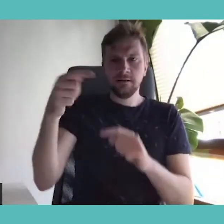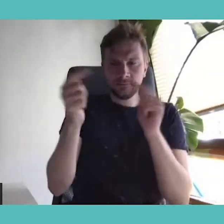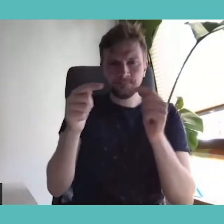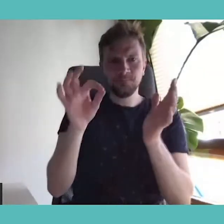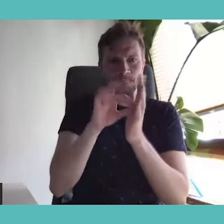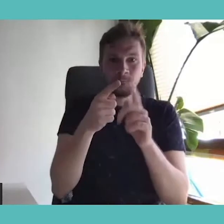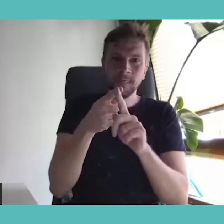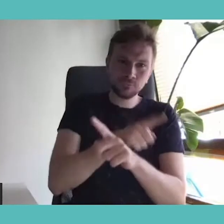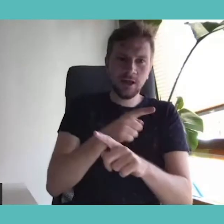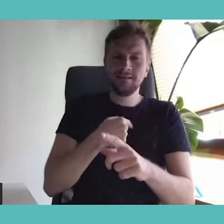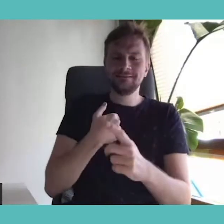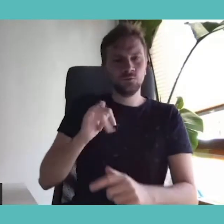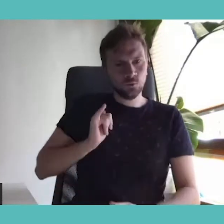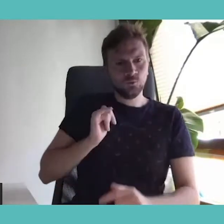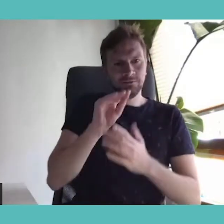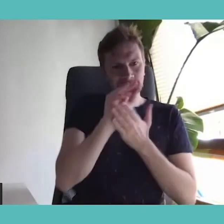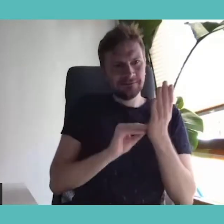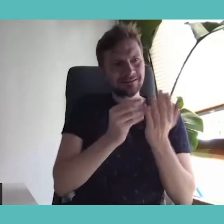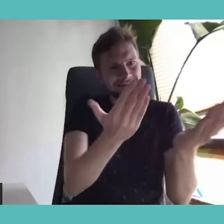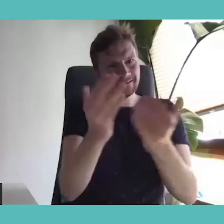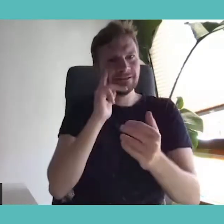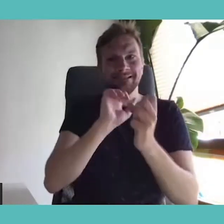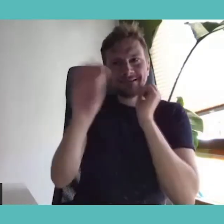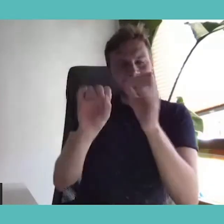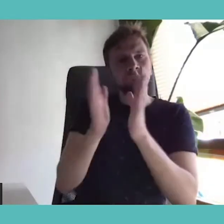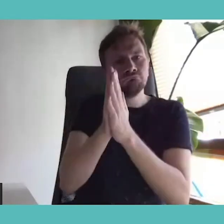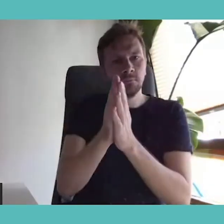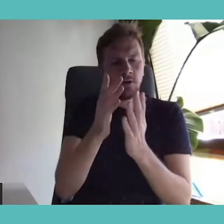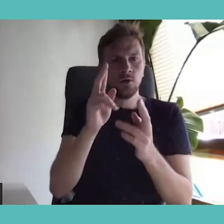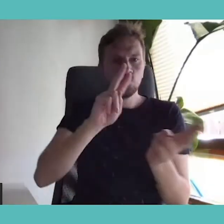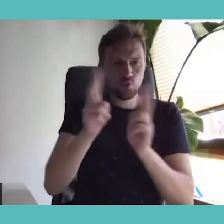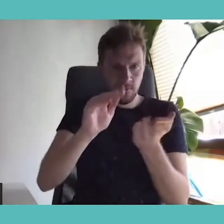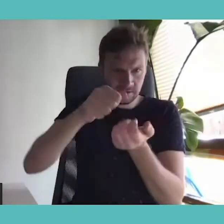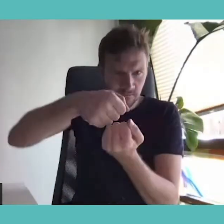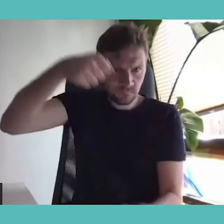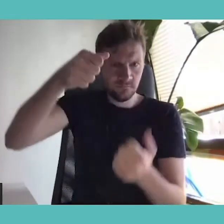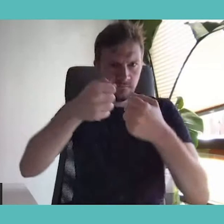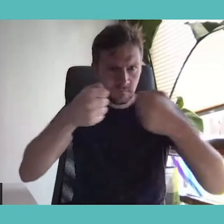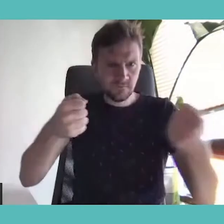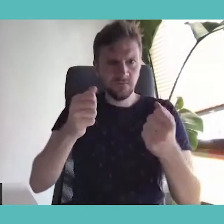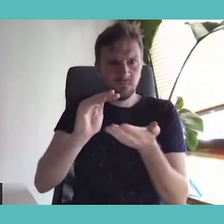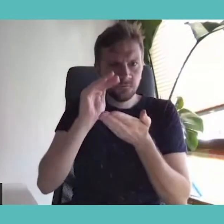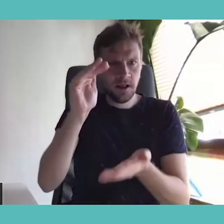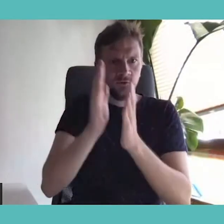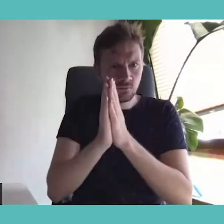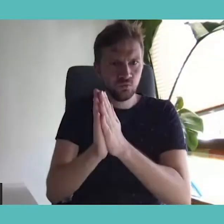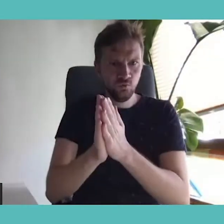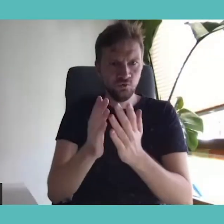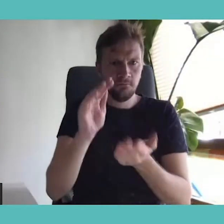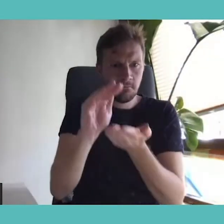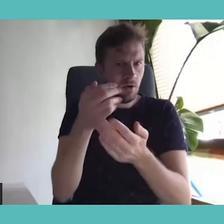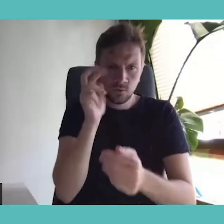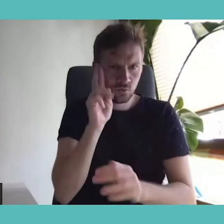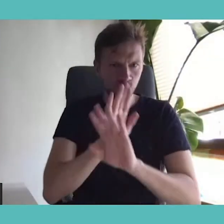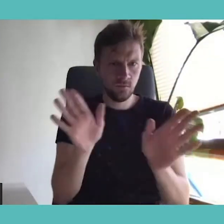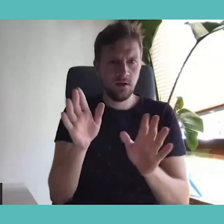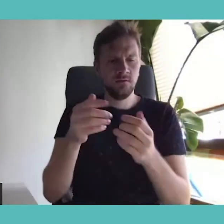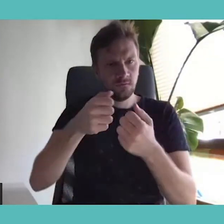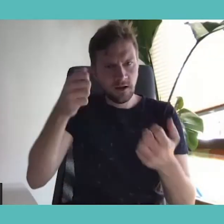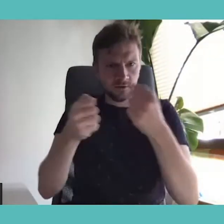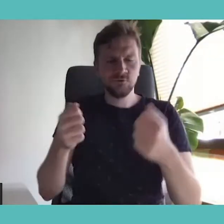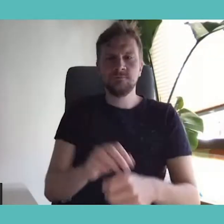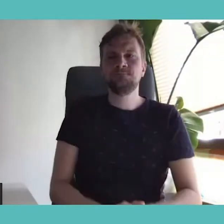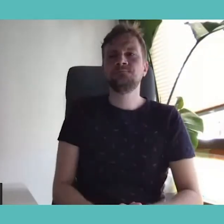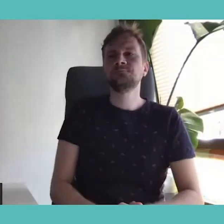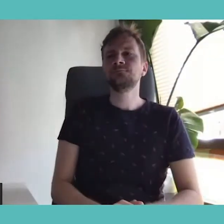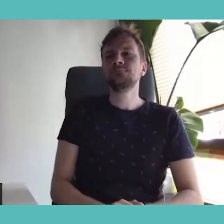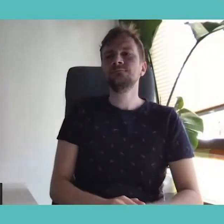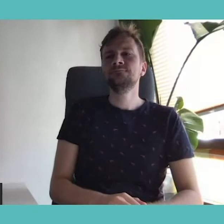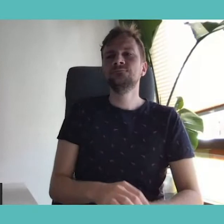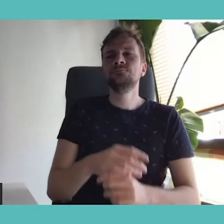Zawarłem w piśmie prośbę o powiększenie okienka z tłumaczem, ponieważ mały jest niezrozumiały.